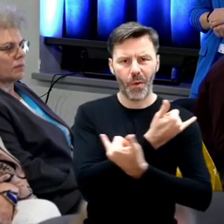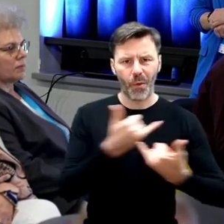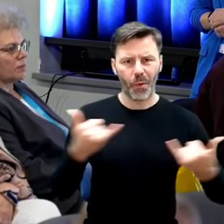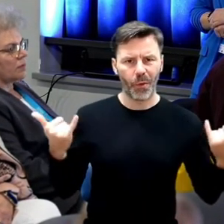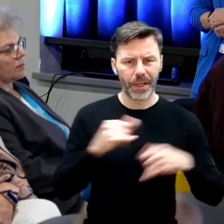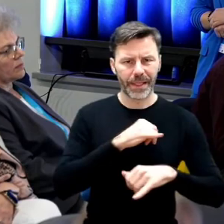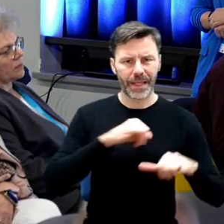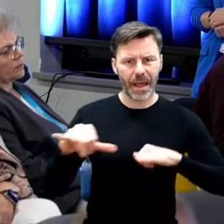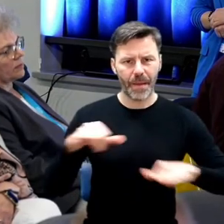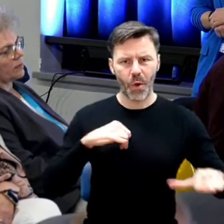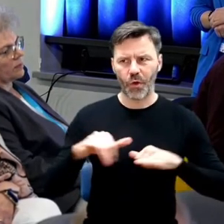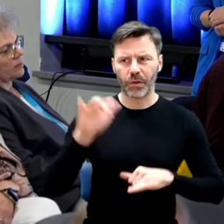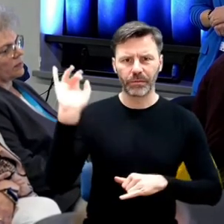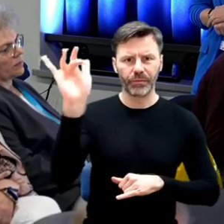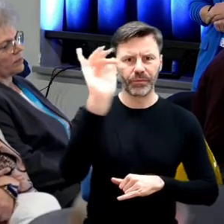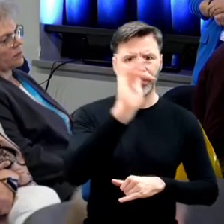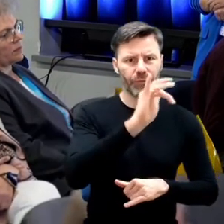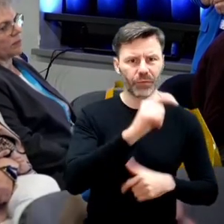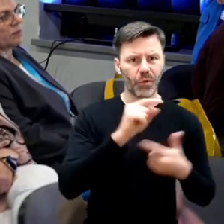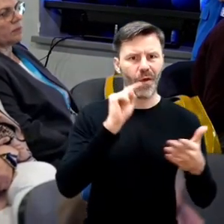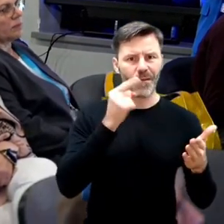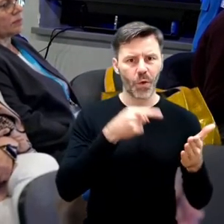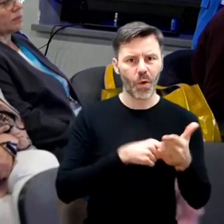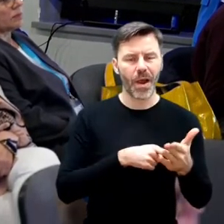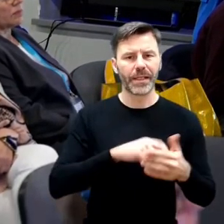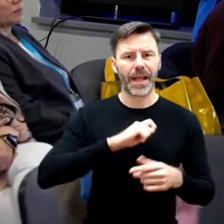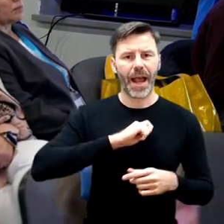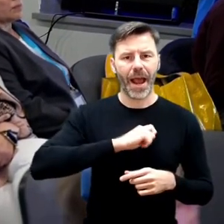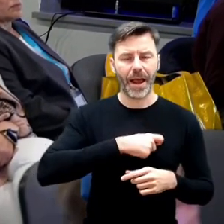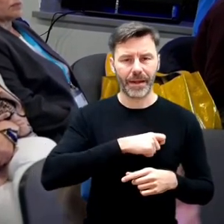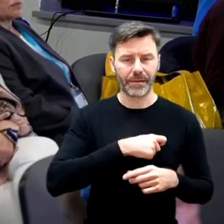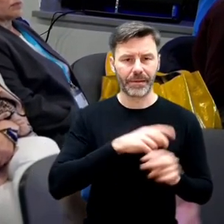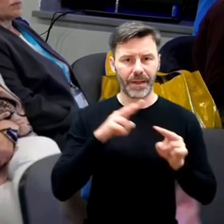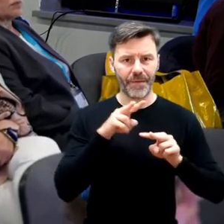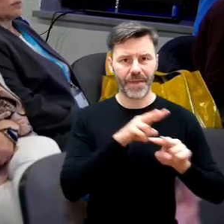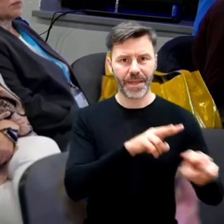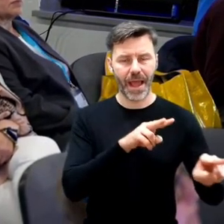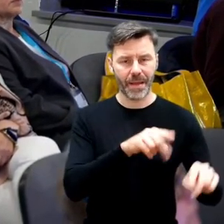w zakresie tego, jak to wykorzystać w gminie,